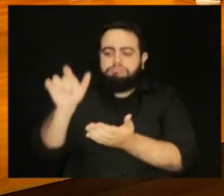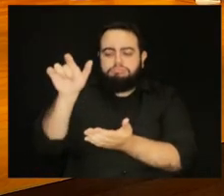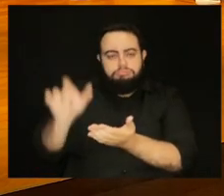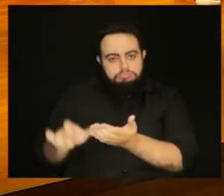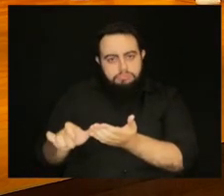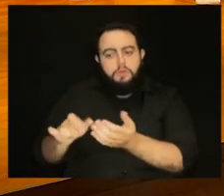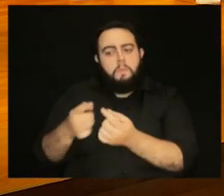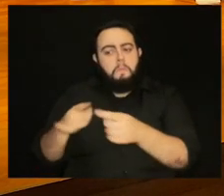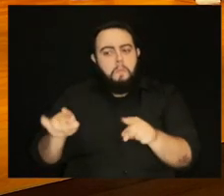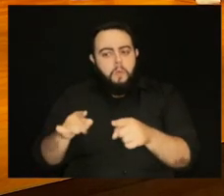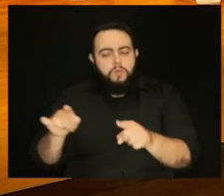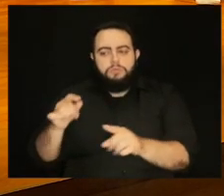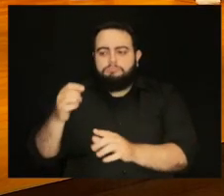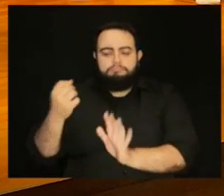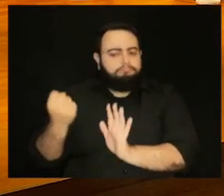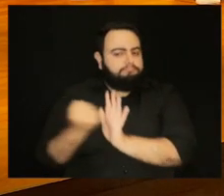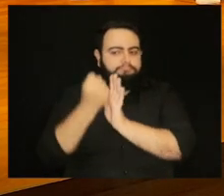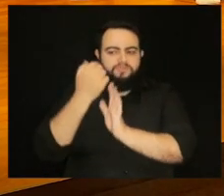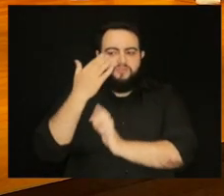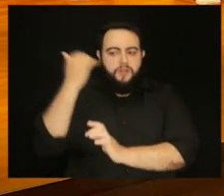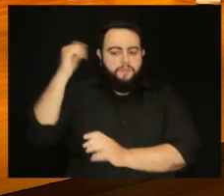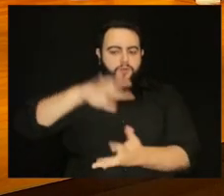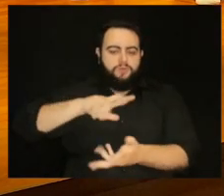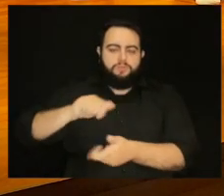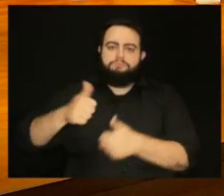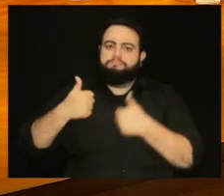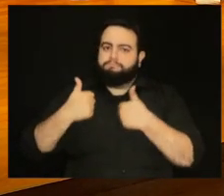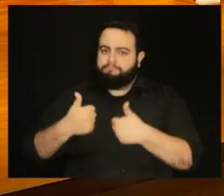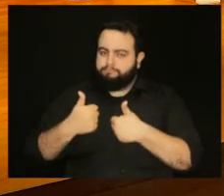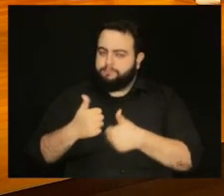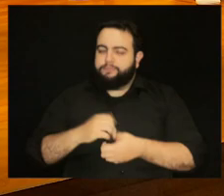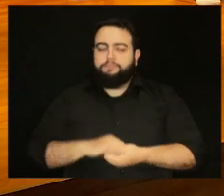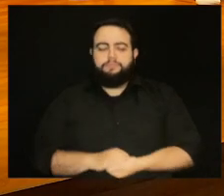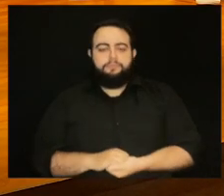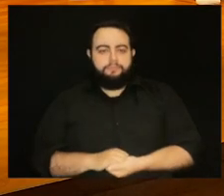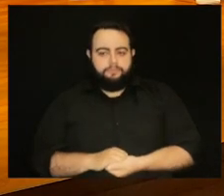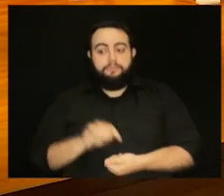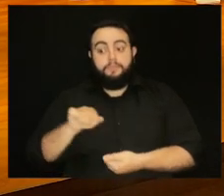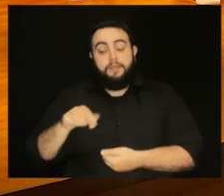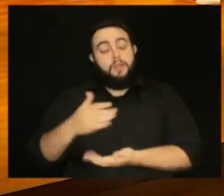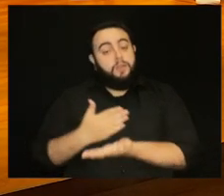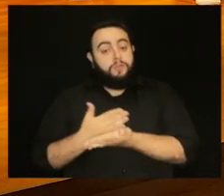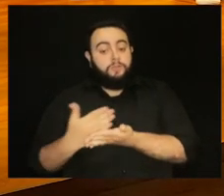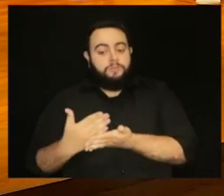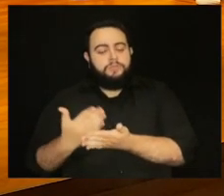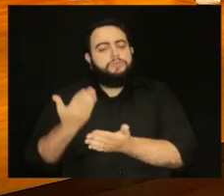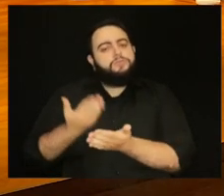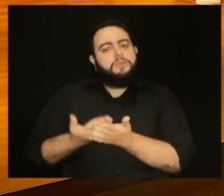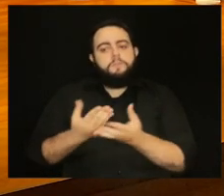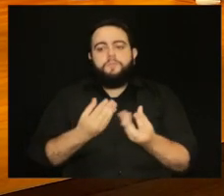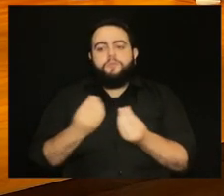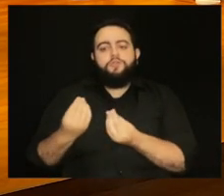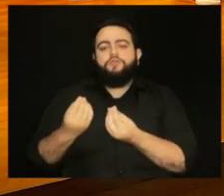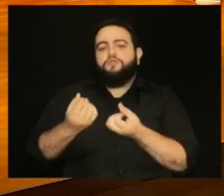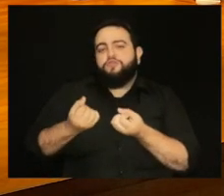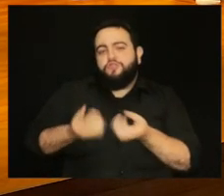ele acabou se tornando. O Radamés começou a estudar muito novo também já piano para ser